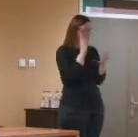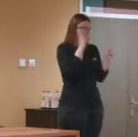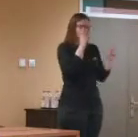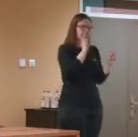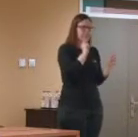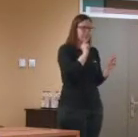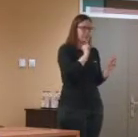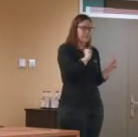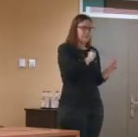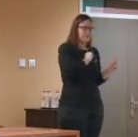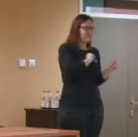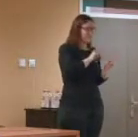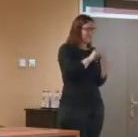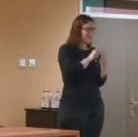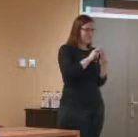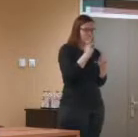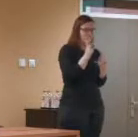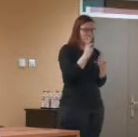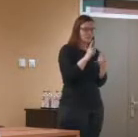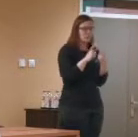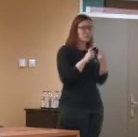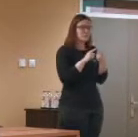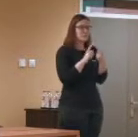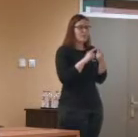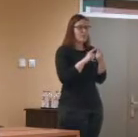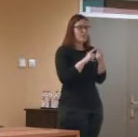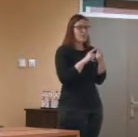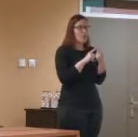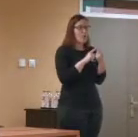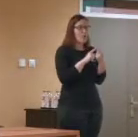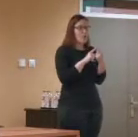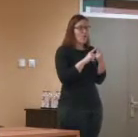de tu intervención: una es sustantiva; la otra es puramente